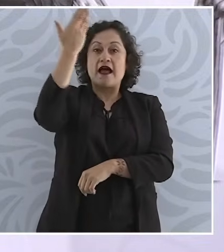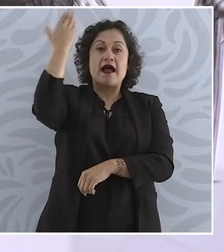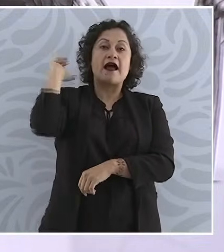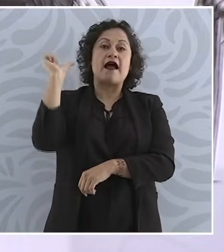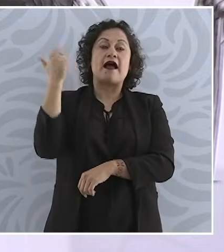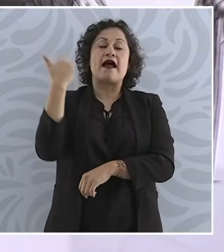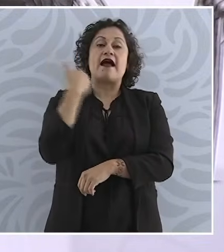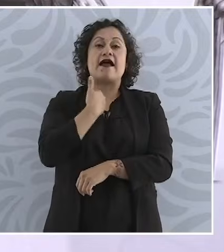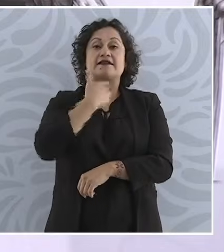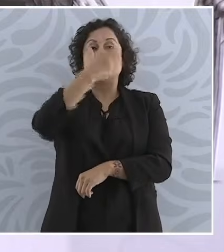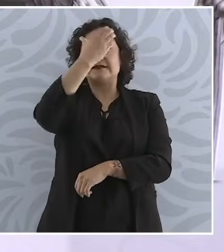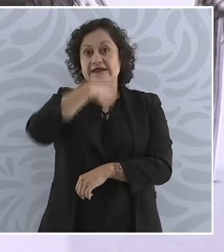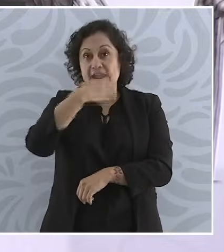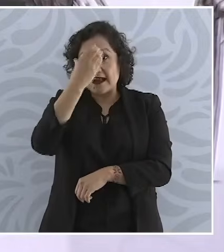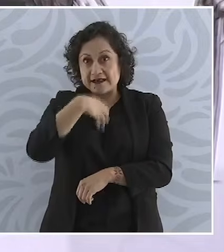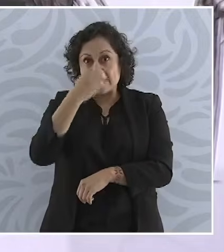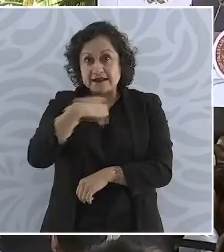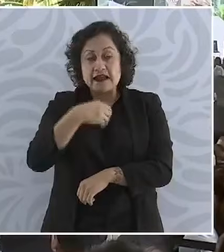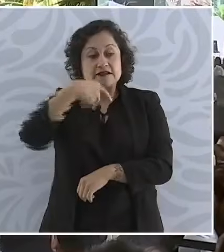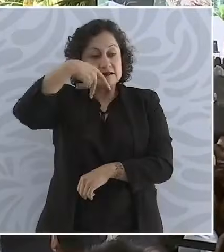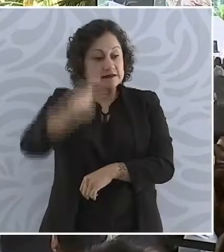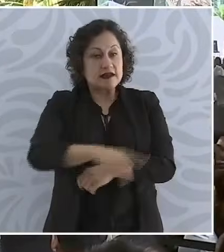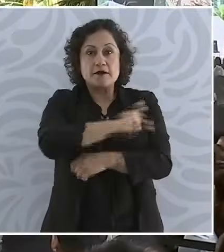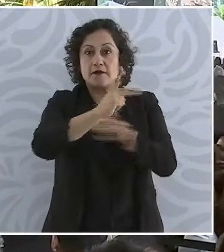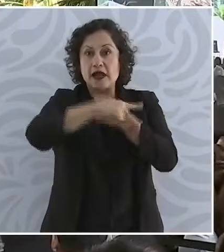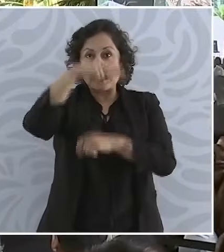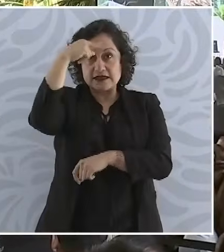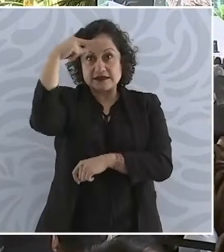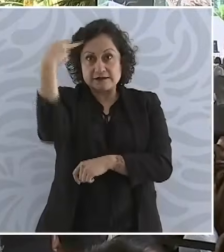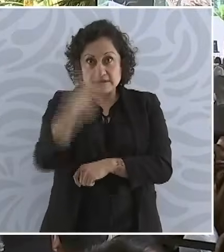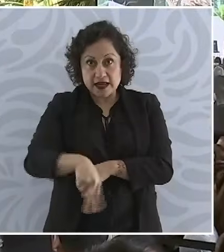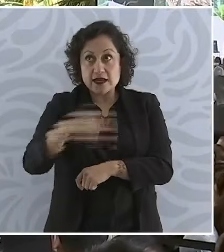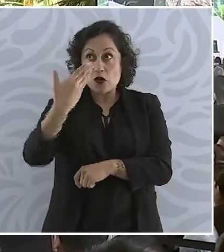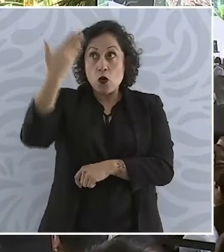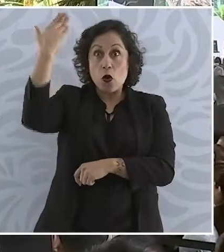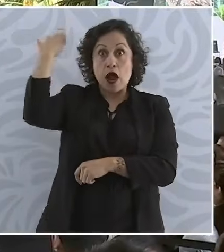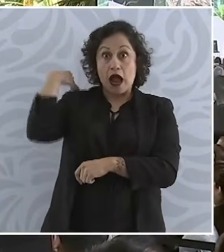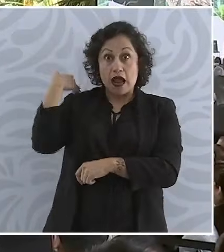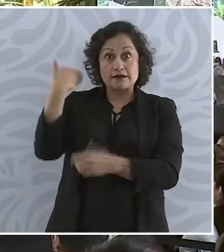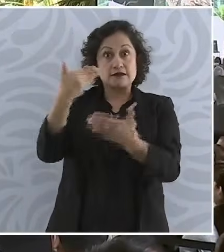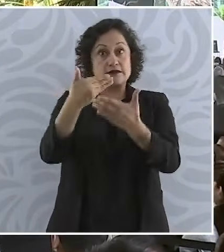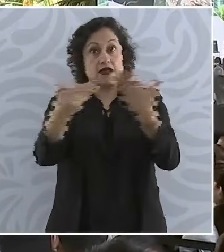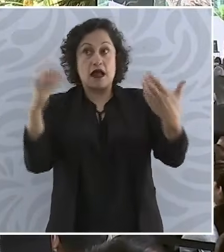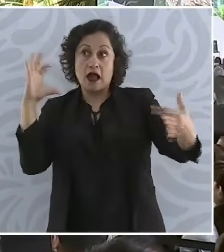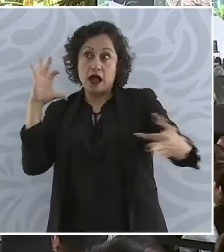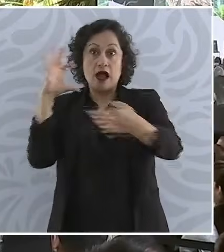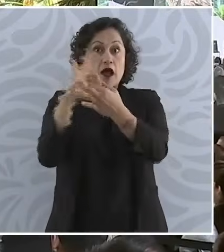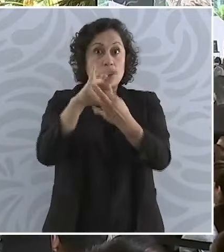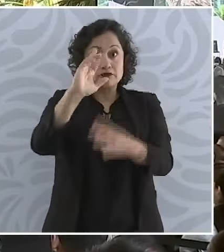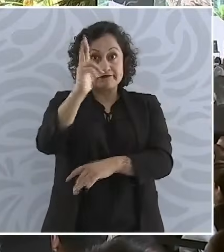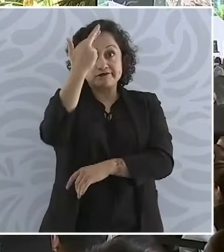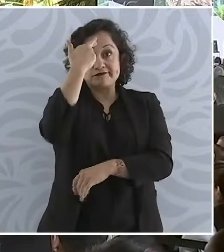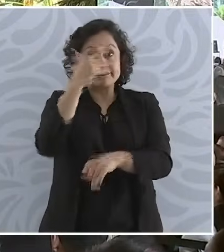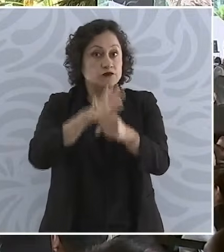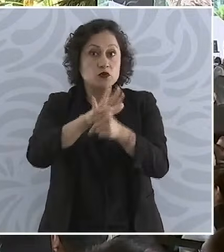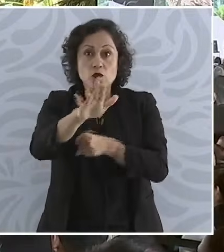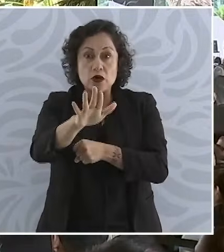y al pueblo de México de entonces y de ahora es la publicación en el diario oficial de la